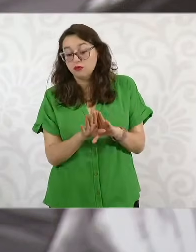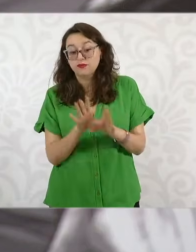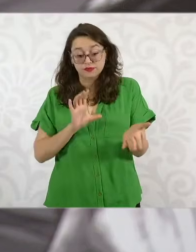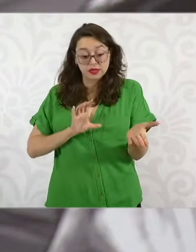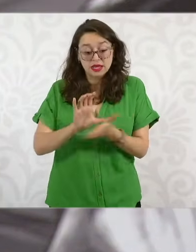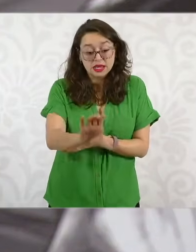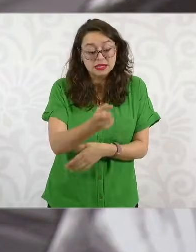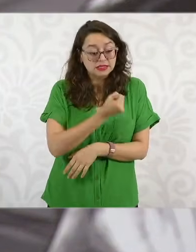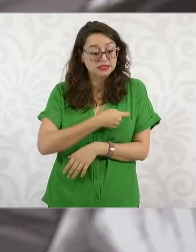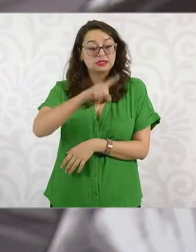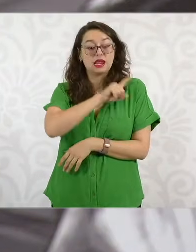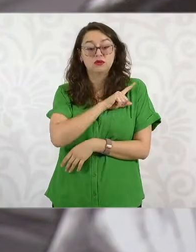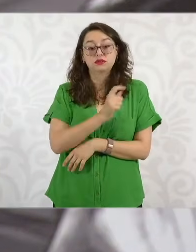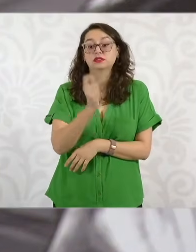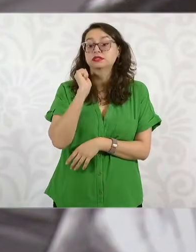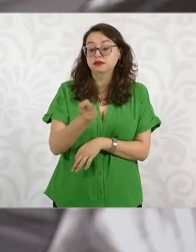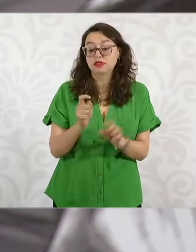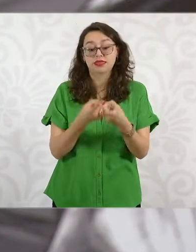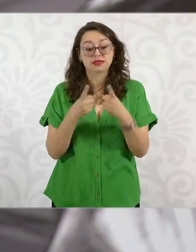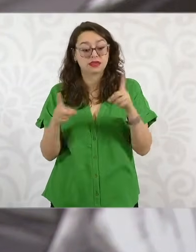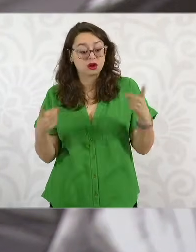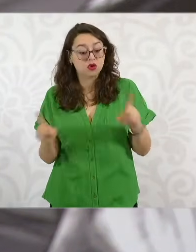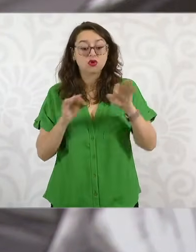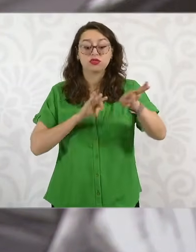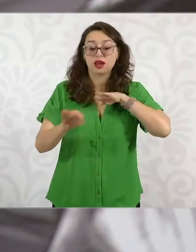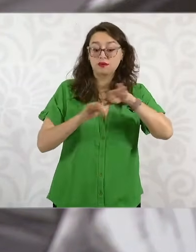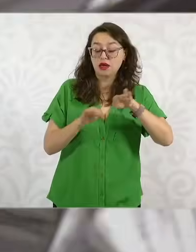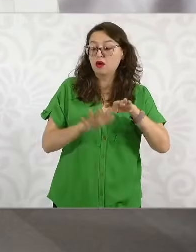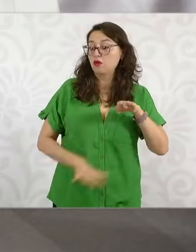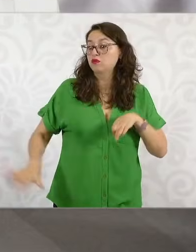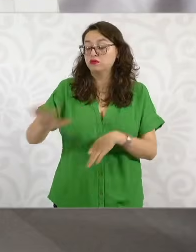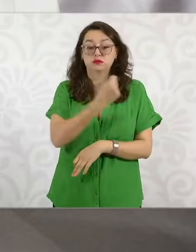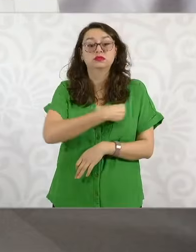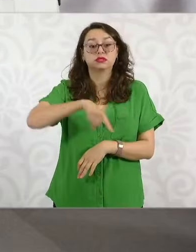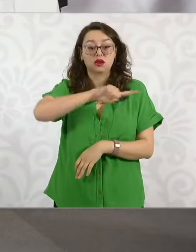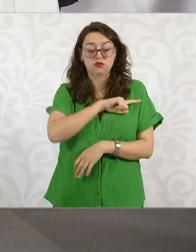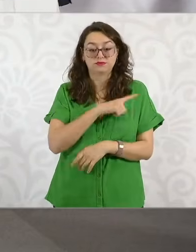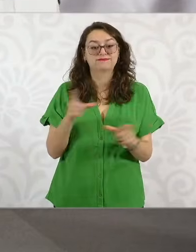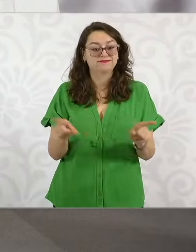garantizar el desarrollo, el empleo y la soberanía sanitaria. Muchas gracias. Muchas gracias,